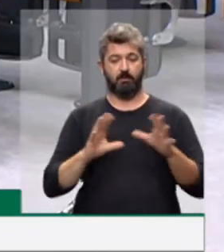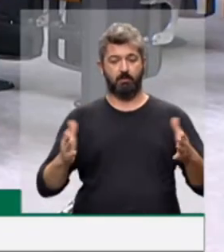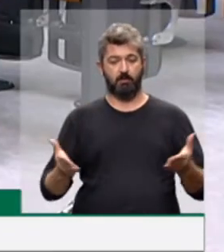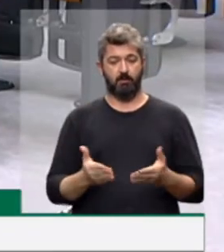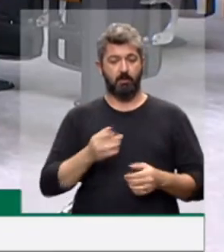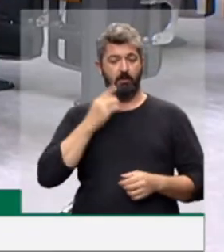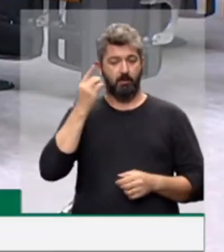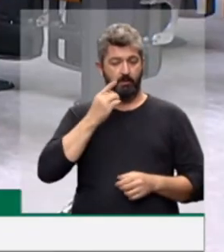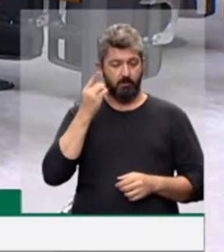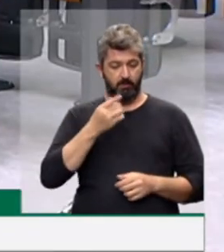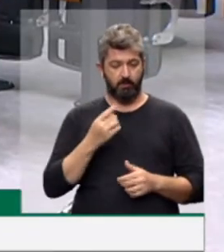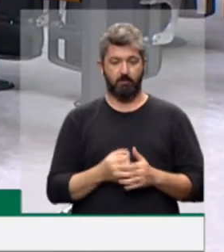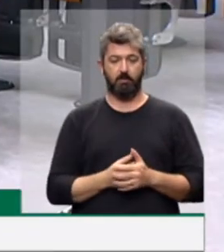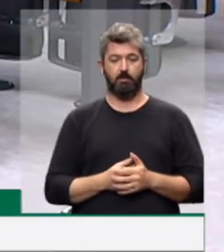O FUTEBOL BRASILEIRO. CONCEDO